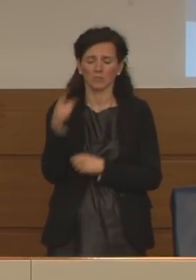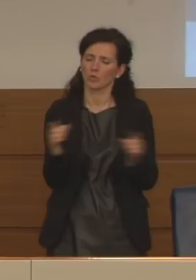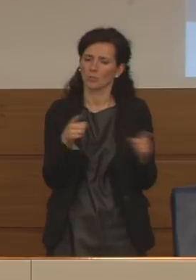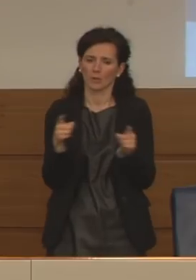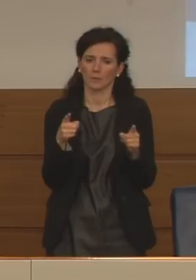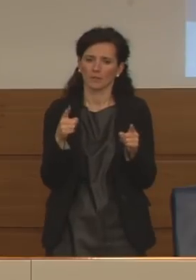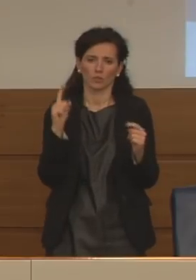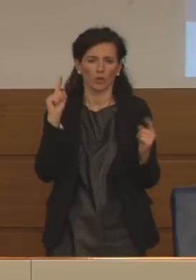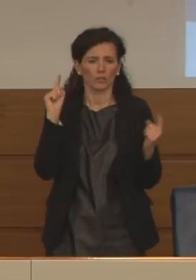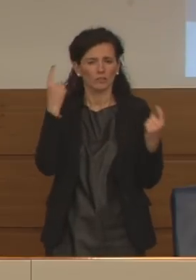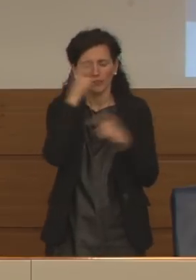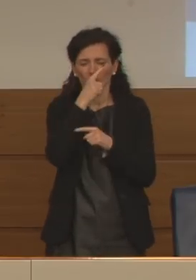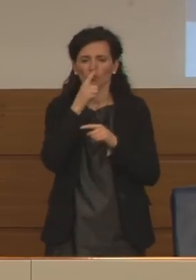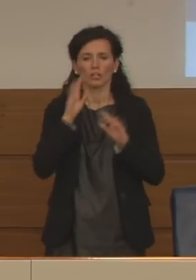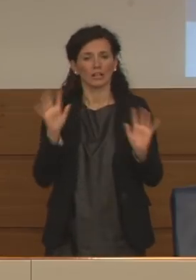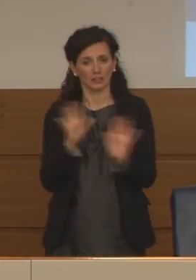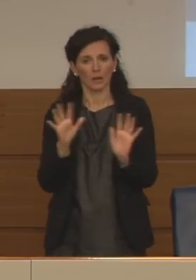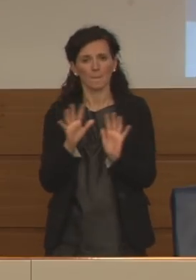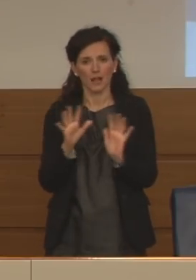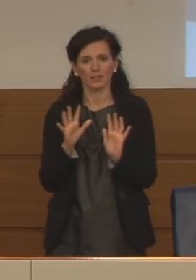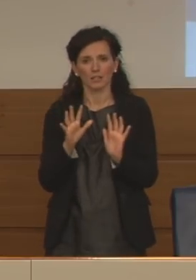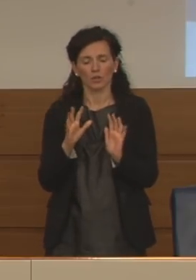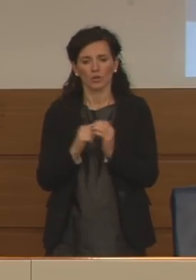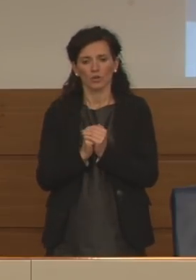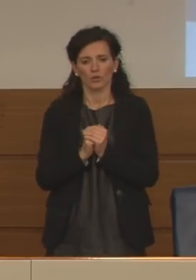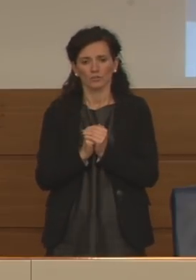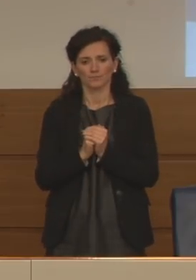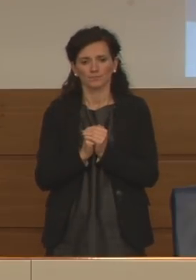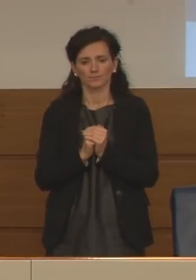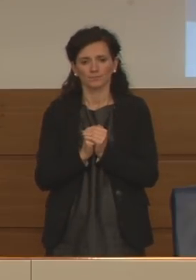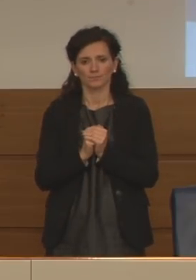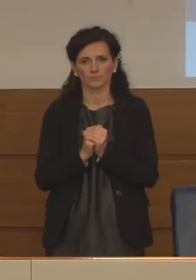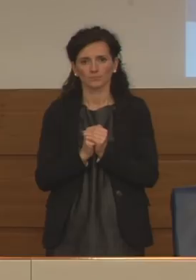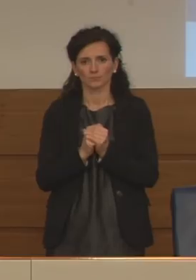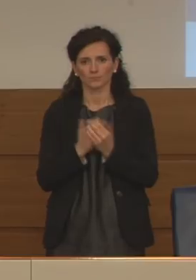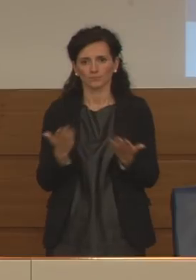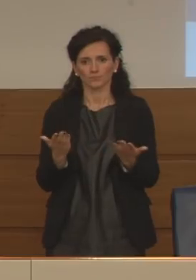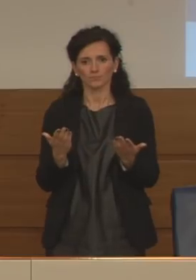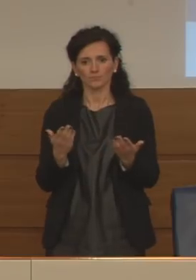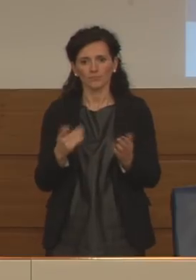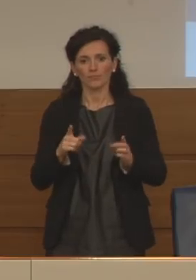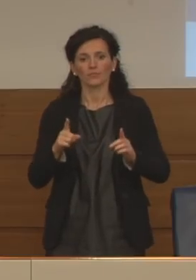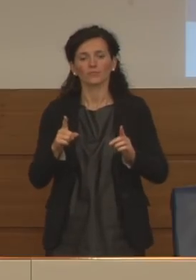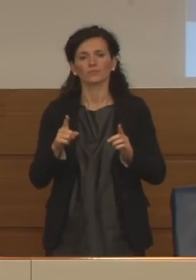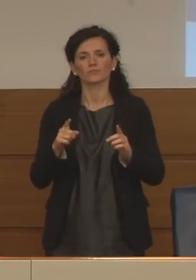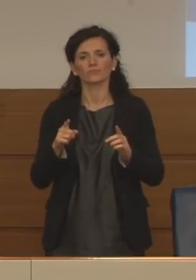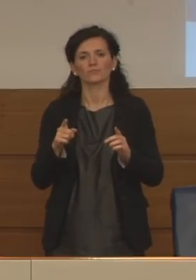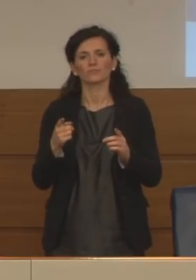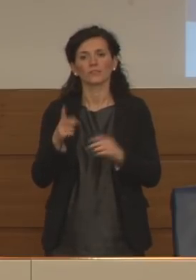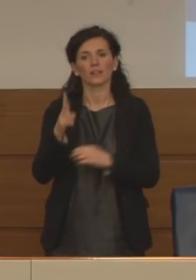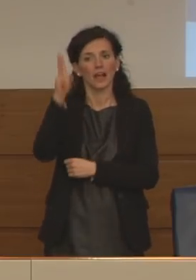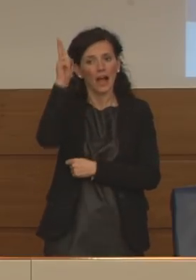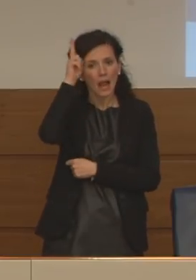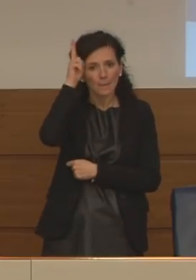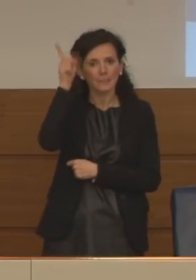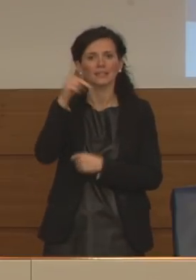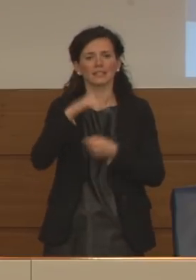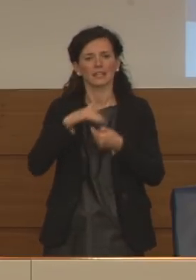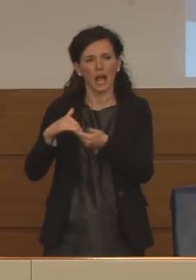Così come la Difesa ha garantito, gli Alpini e le associazioni che ci stanno lavorando